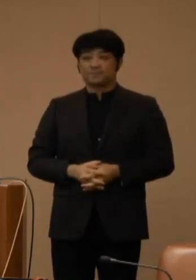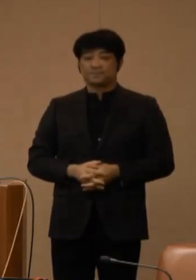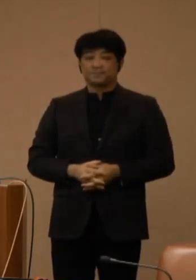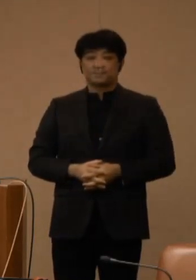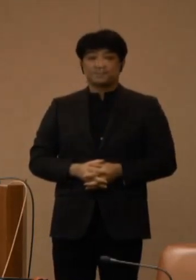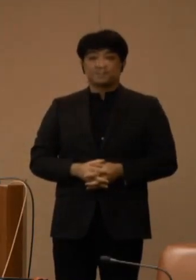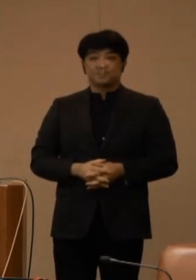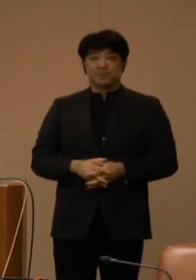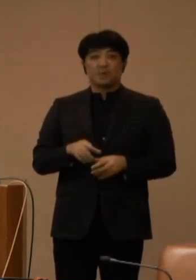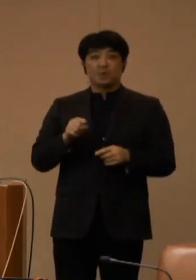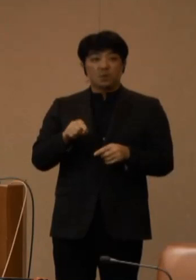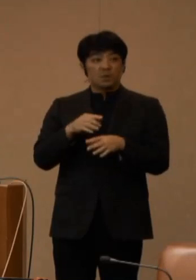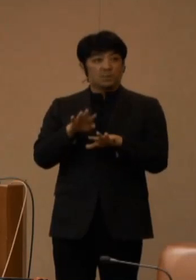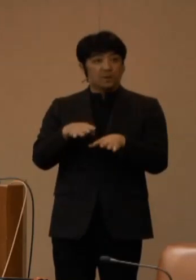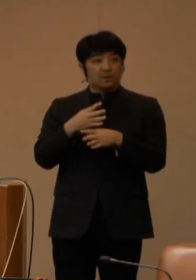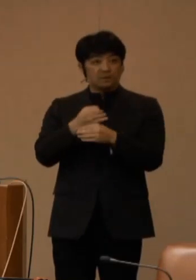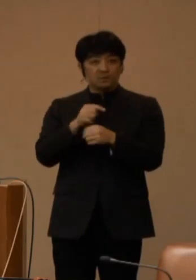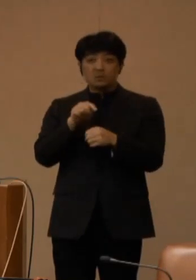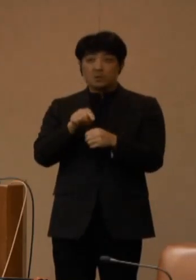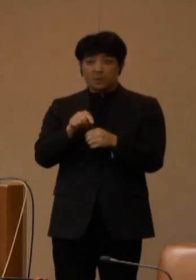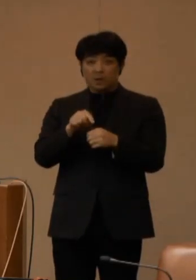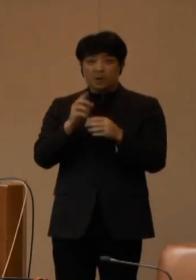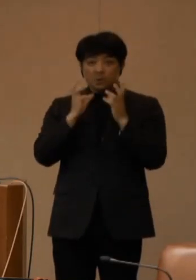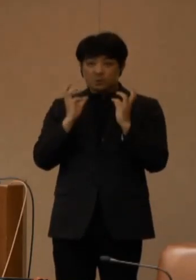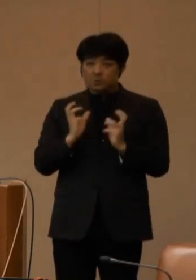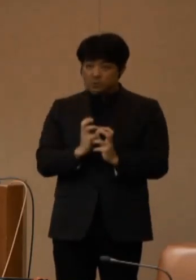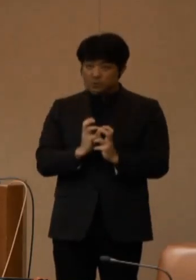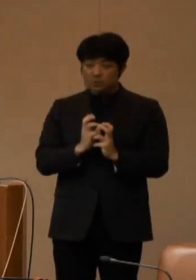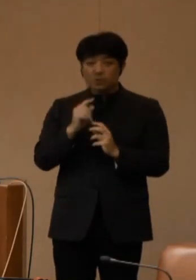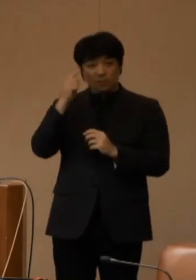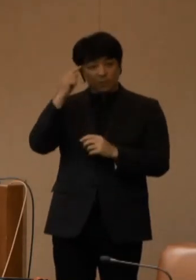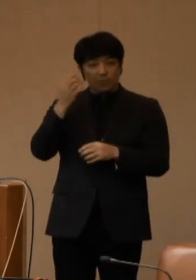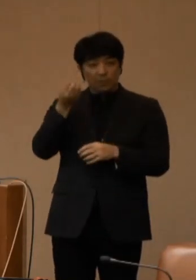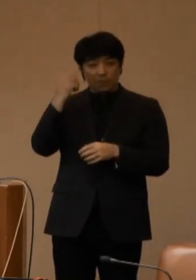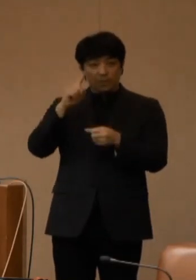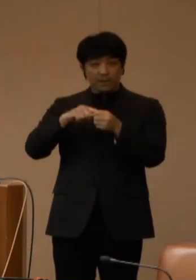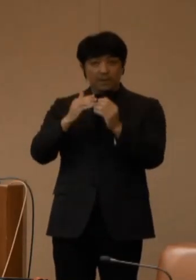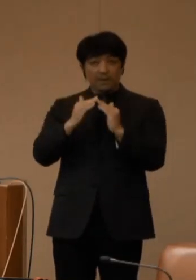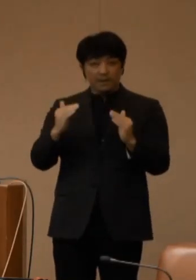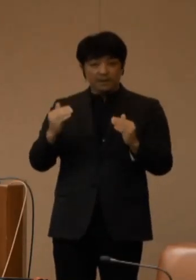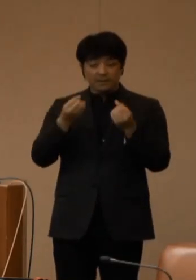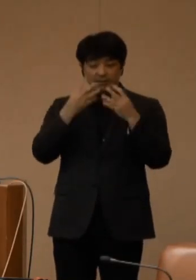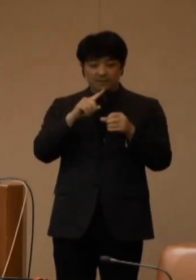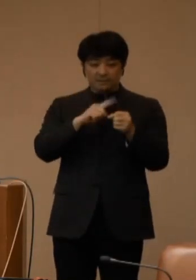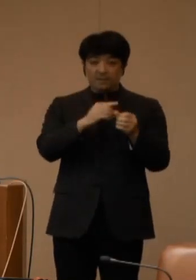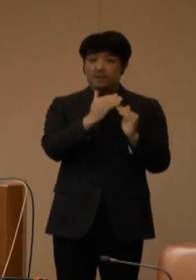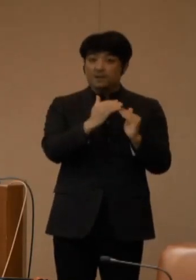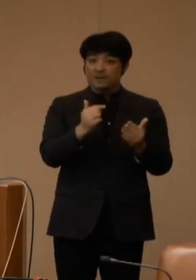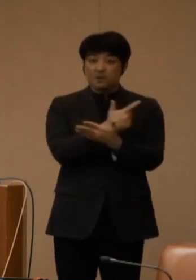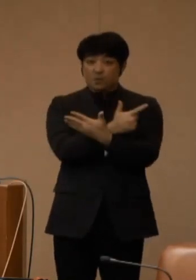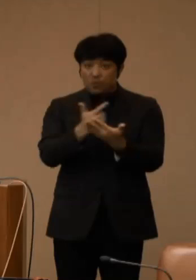これからの時期は、クリスマスパーティーや忘年会、新年会などは機会も増えますが